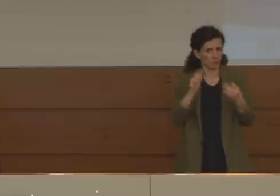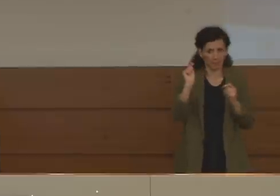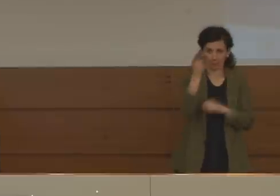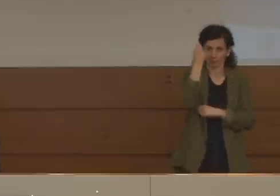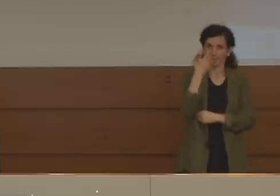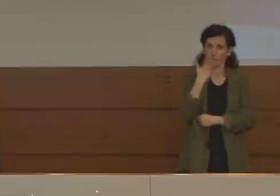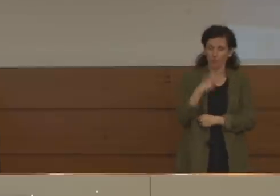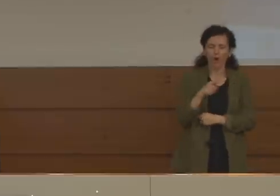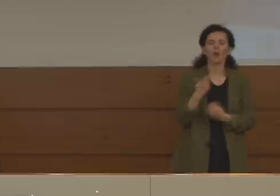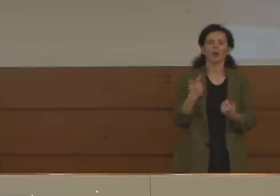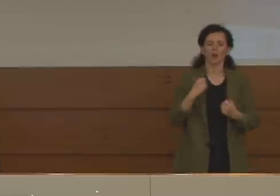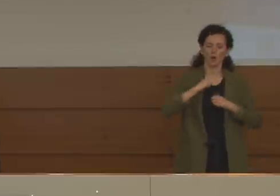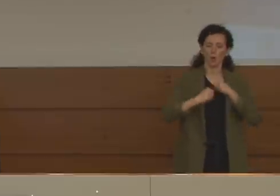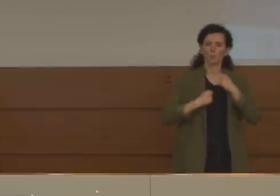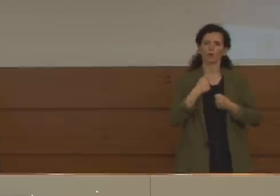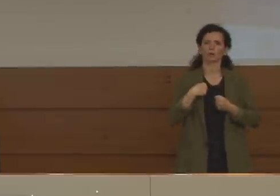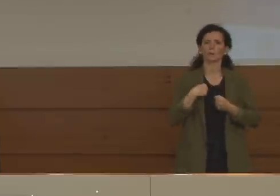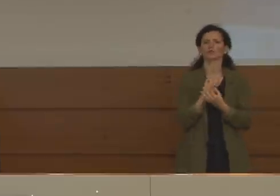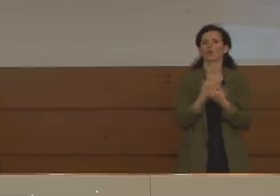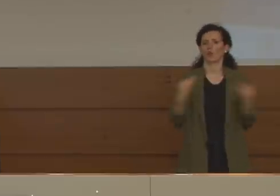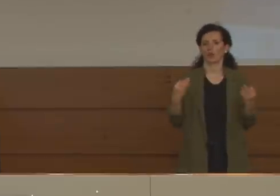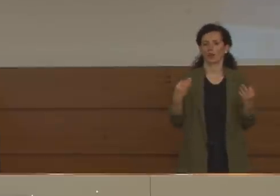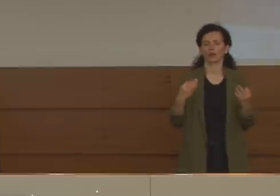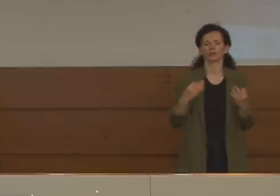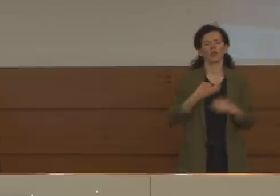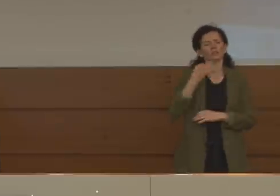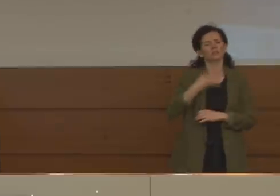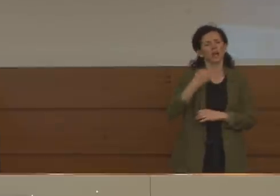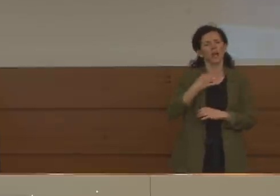Quindi mantenere il distanziamento sociale.